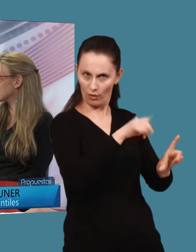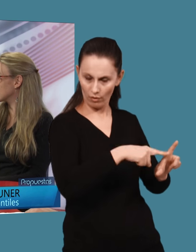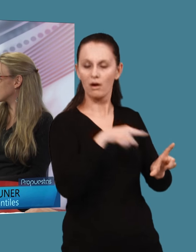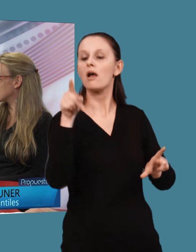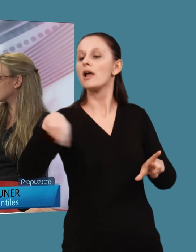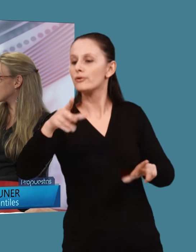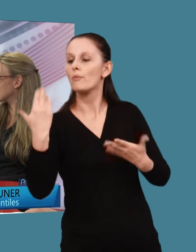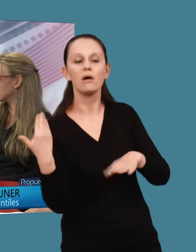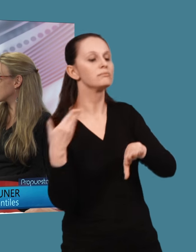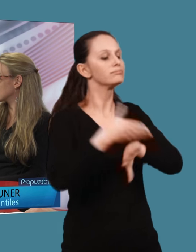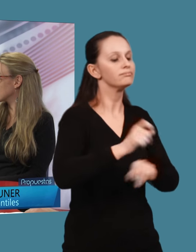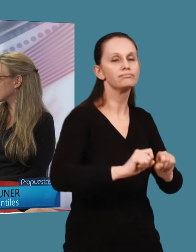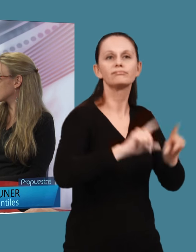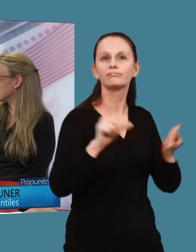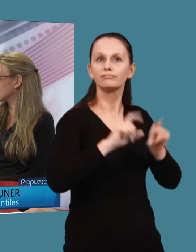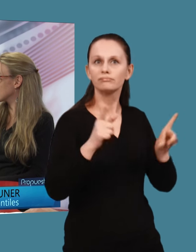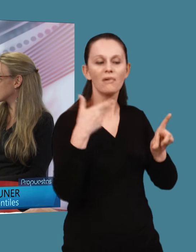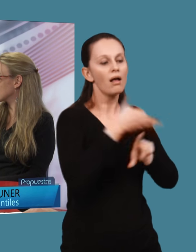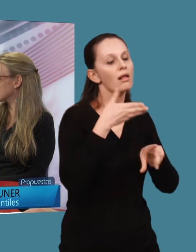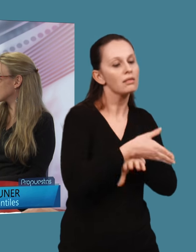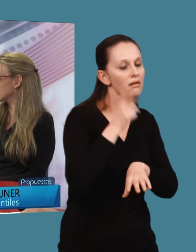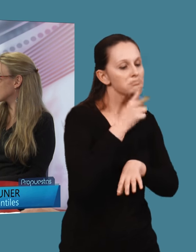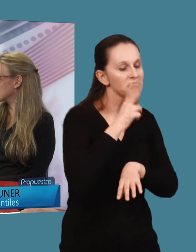pueden utilizar los blogs de los ingresantes,